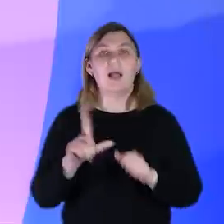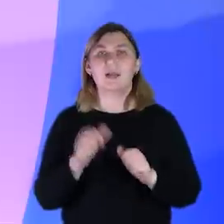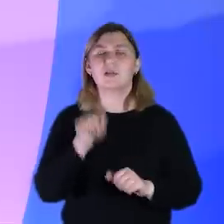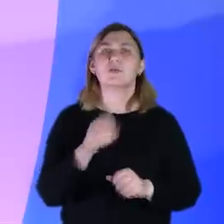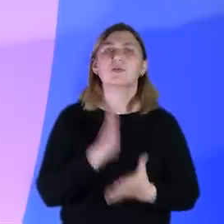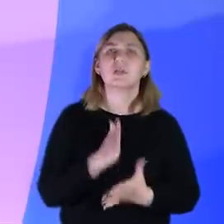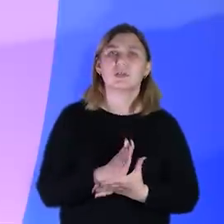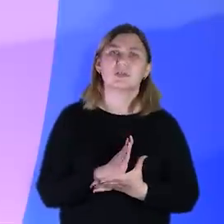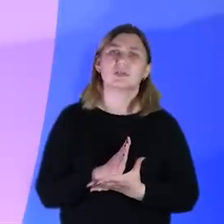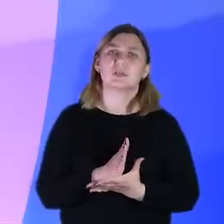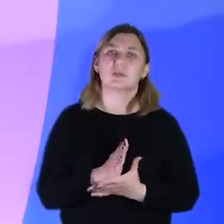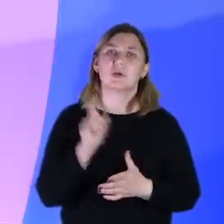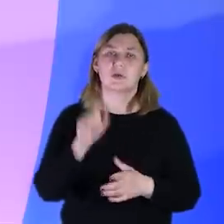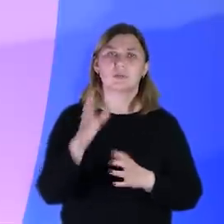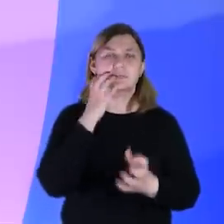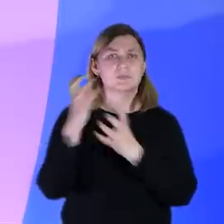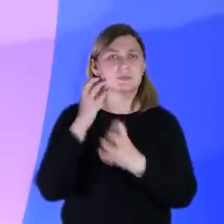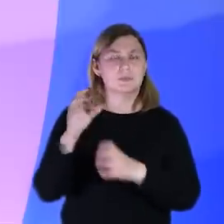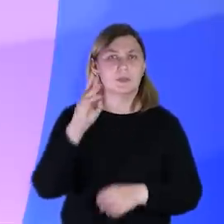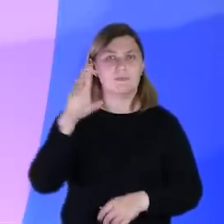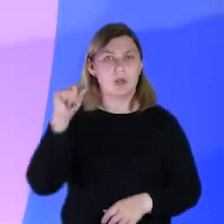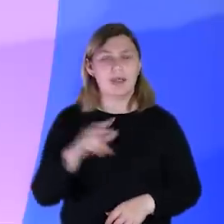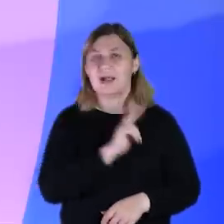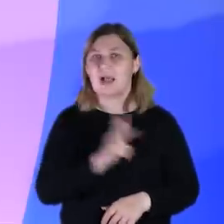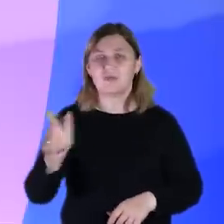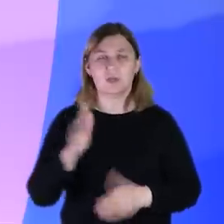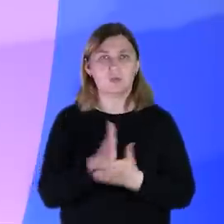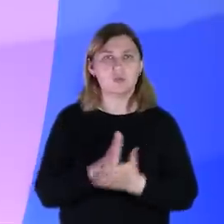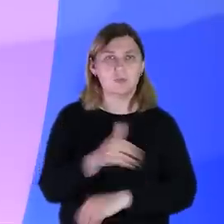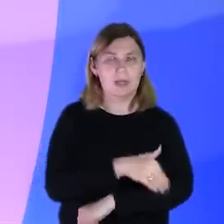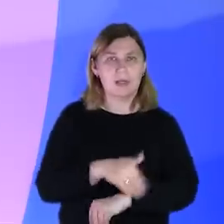jest tylko kwestia domeny zwiadu WOP-u. Myślę, że każda służba graniczna wykorzystuje ten